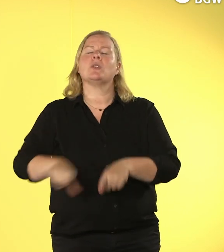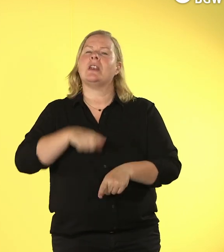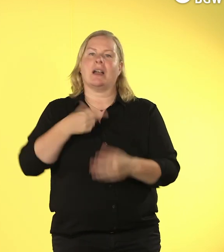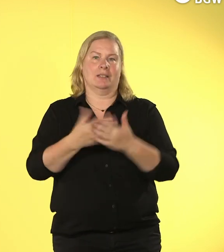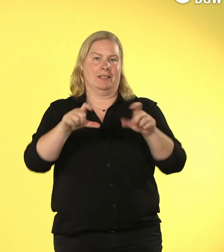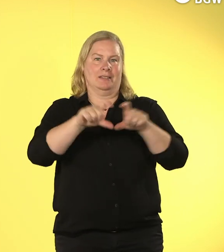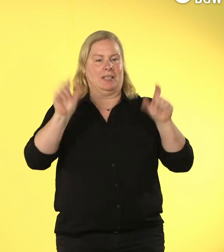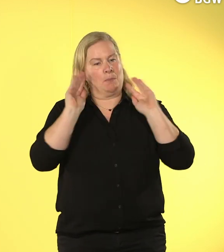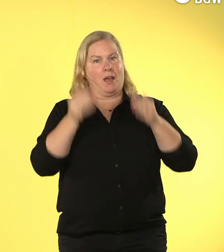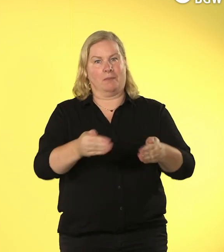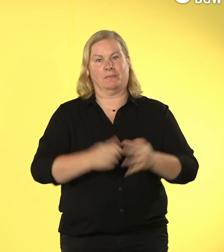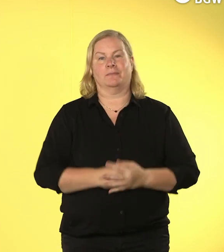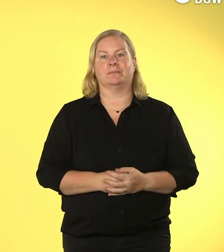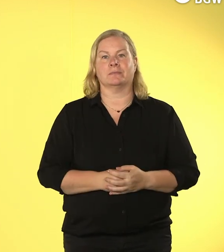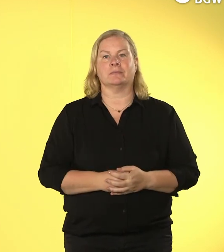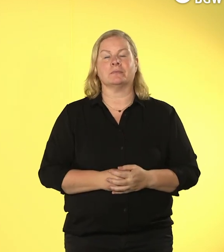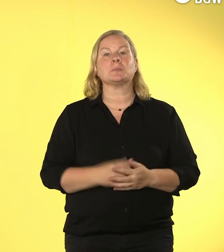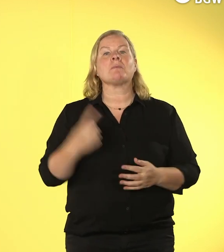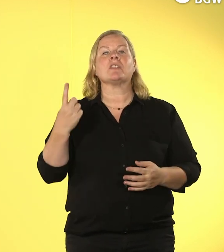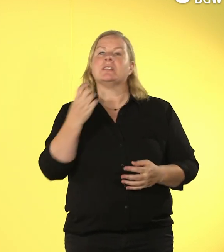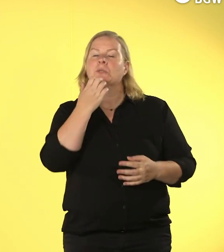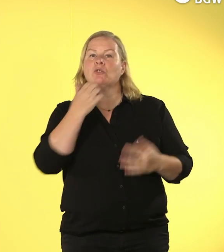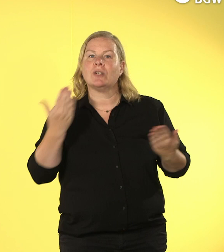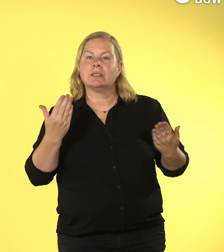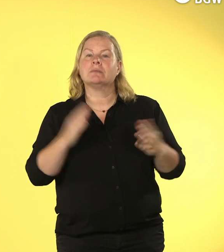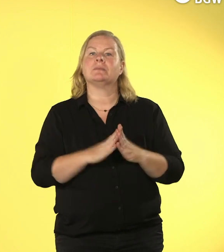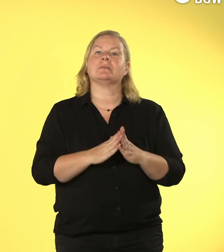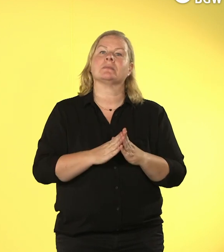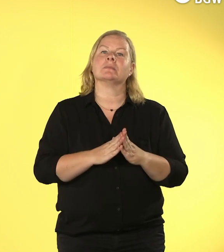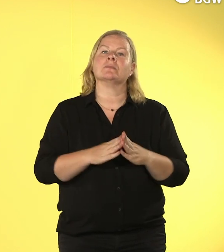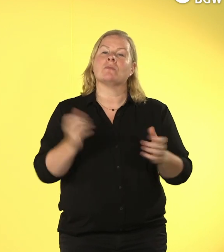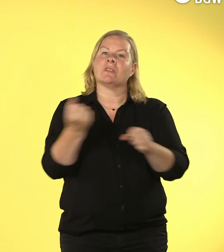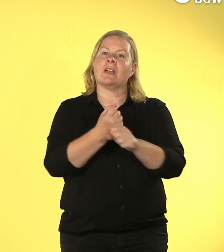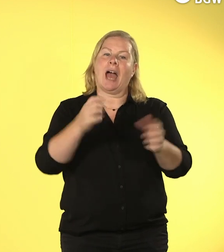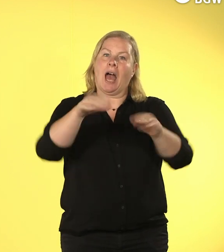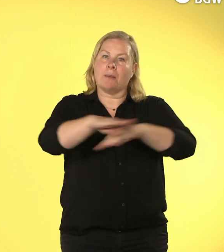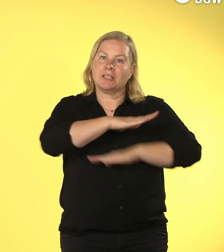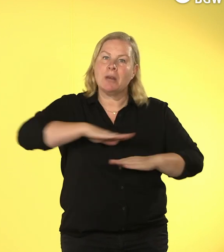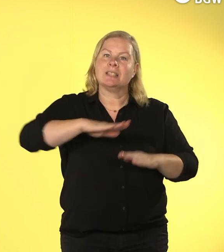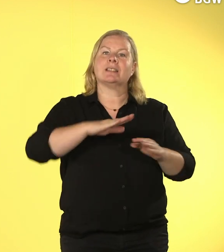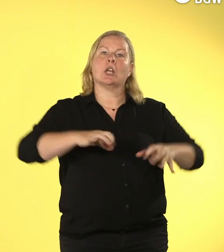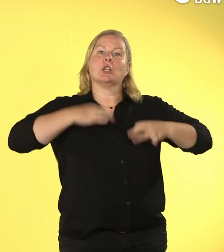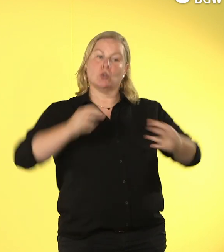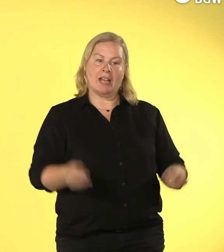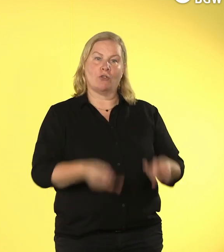Seine Vision ist, gesundheitsförderliche und altersgerechte Arbeitsplätze für alle Mitarbeiter zu schaffen.